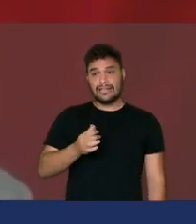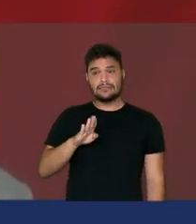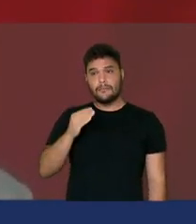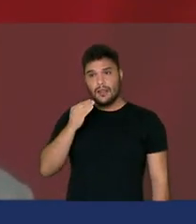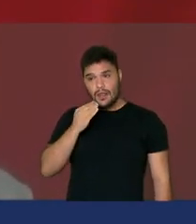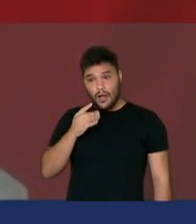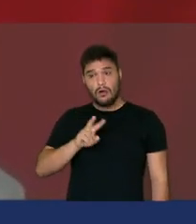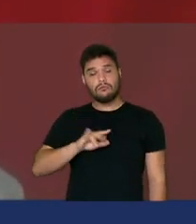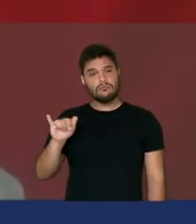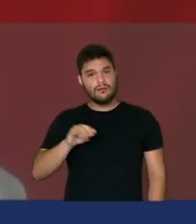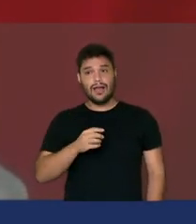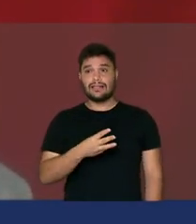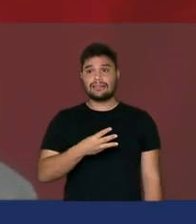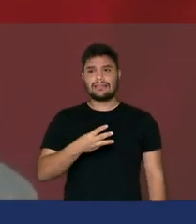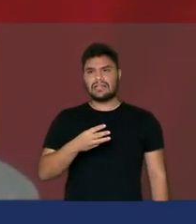ÓRGÃO PÚBLICO, DESSES 106 BILHÕES, VAI FICAR COM 30 E